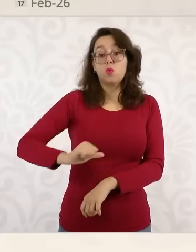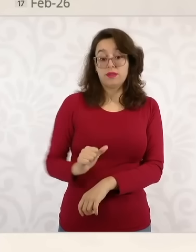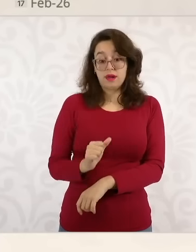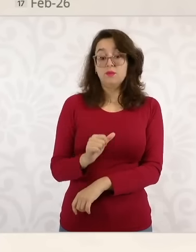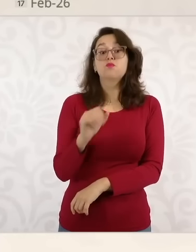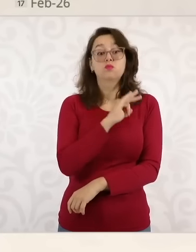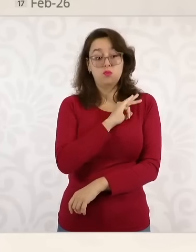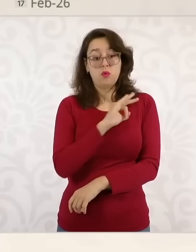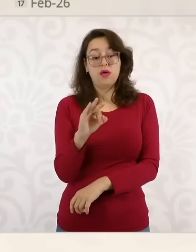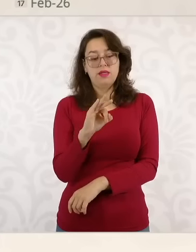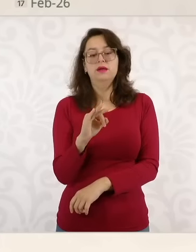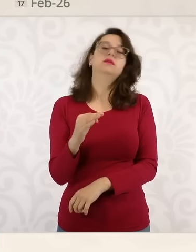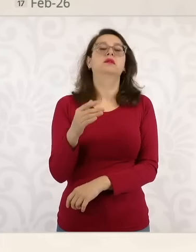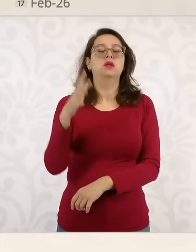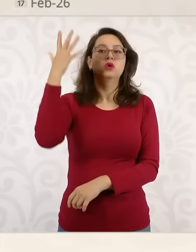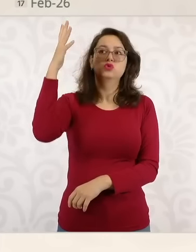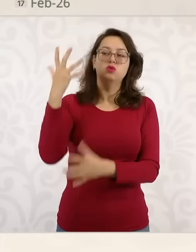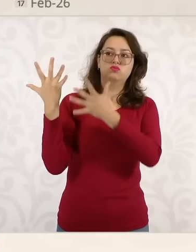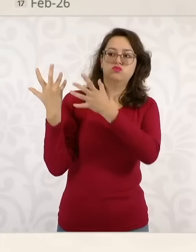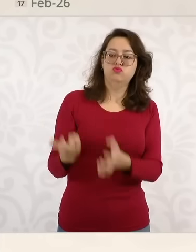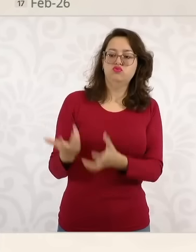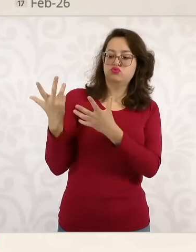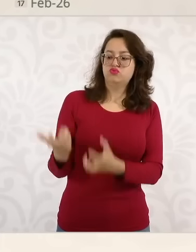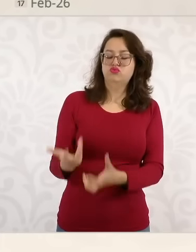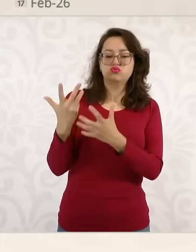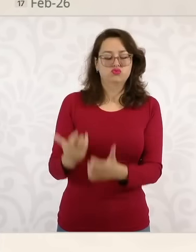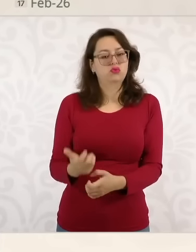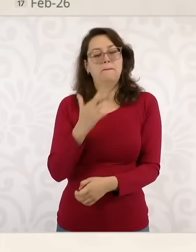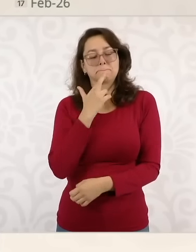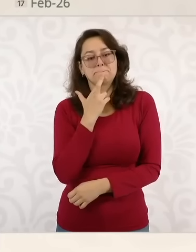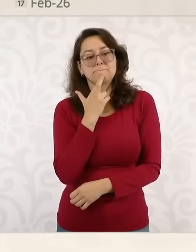para una un mejor aprovechamiento de la energía. Las inversiones que estamos estimando en estas